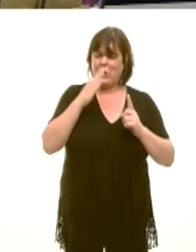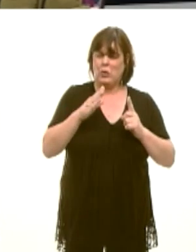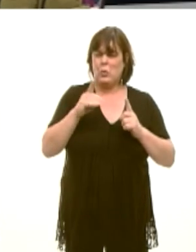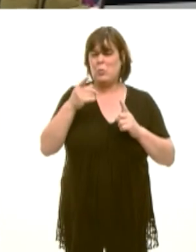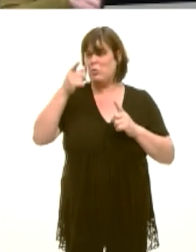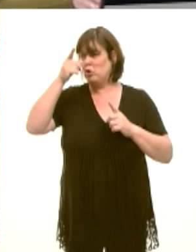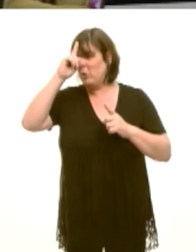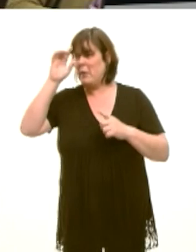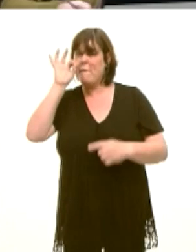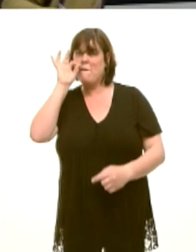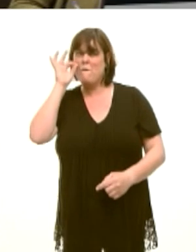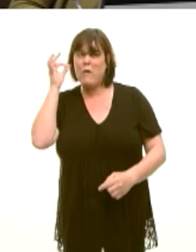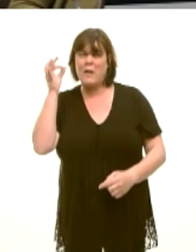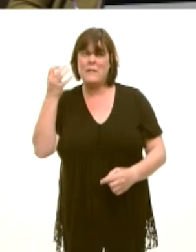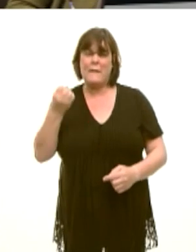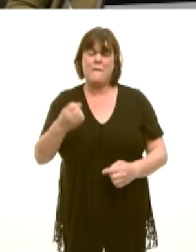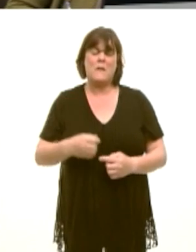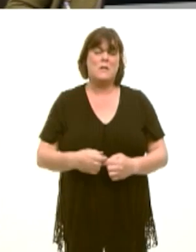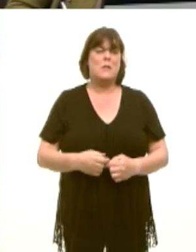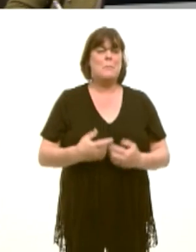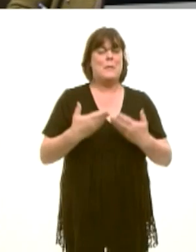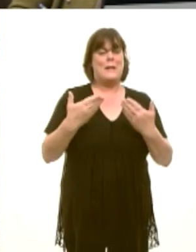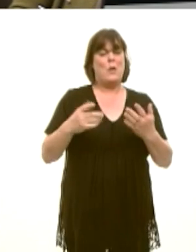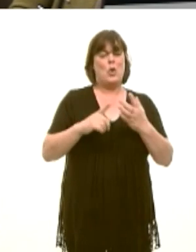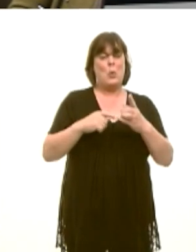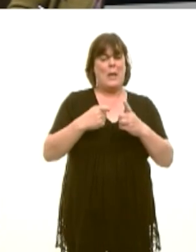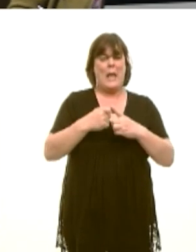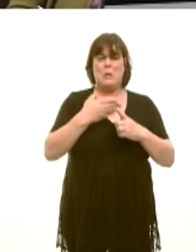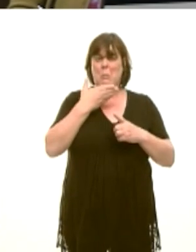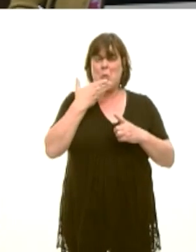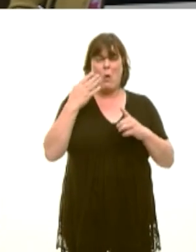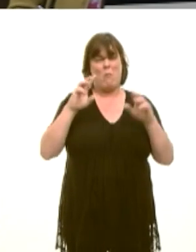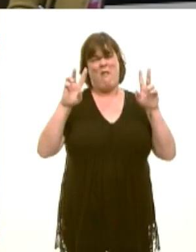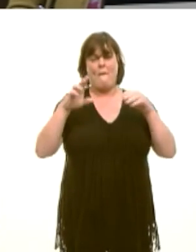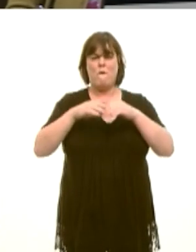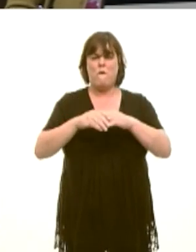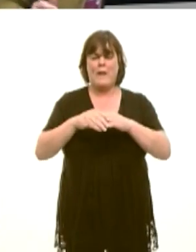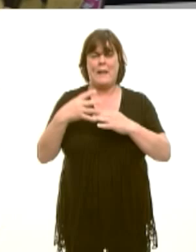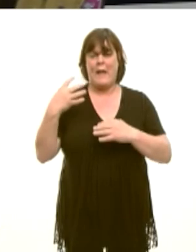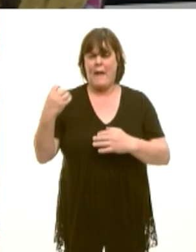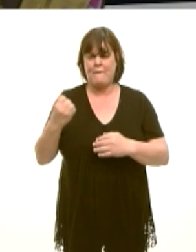oes ffrindiau gan y Deyrnas Unedig, ac nid oes modd i gynnal cefnogaeth i safbwynt y